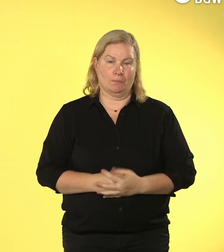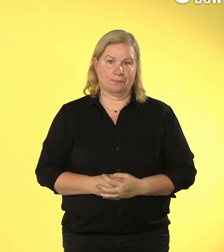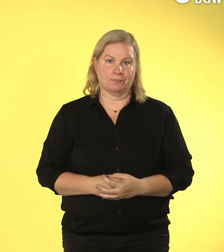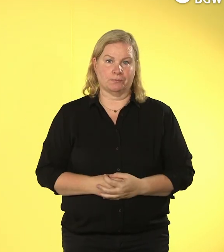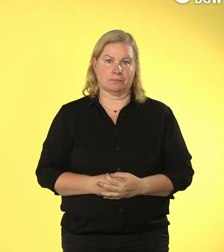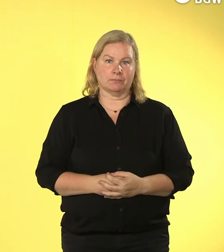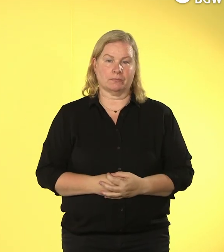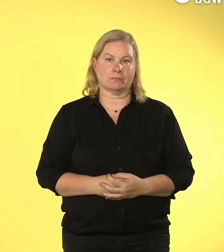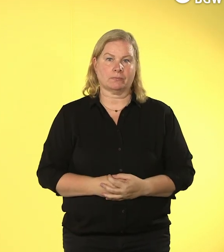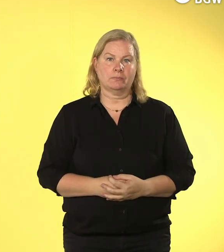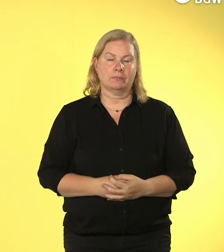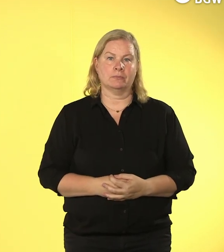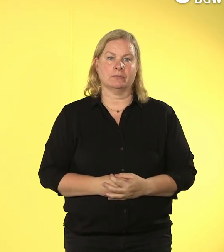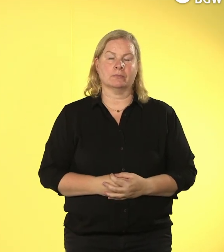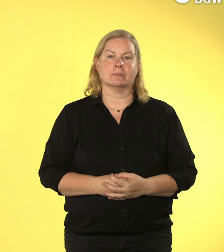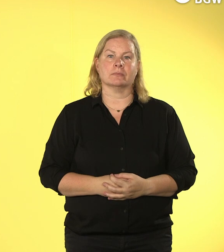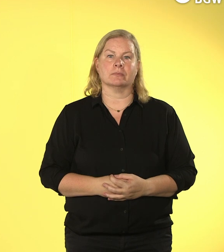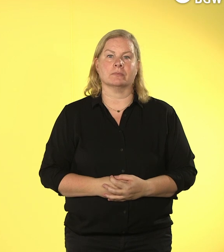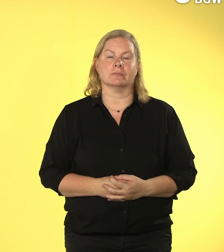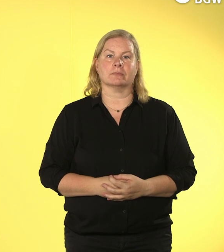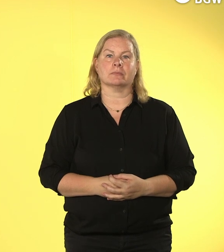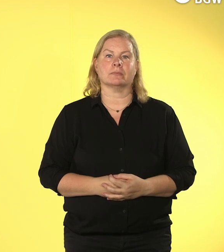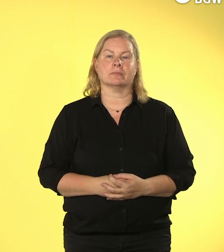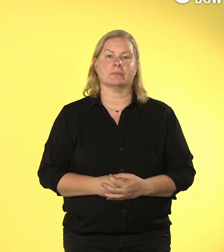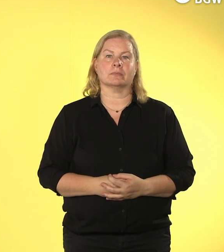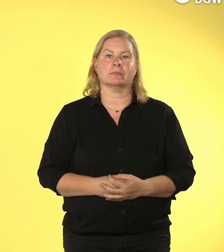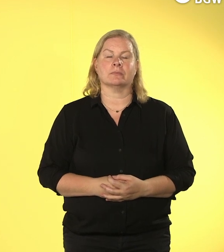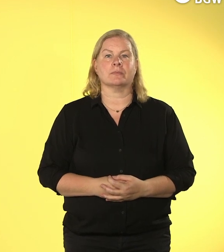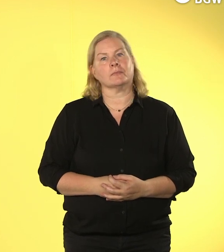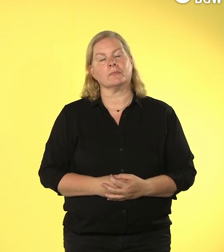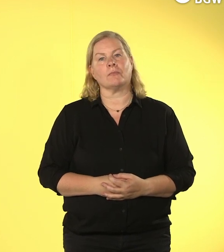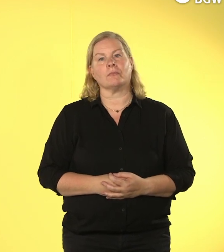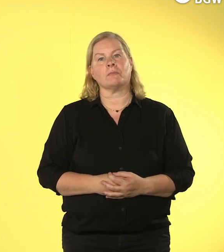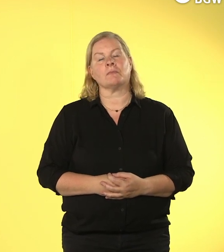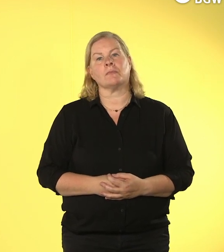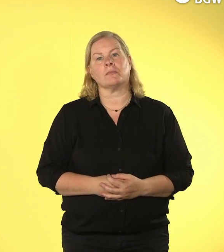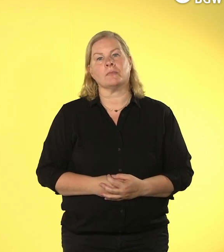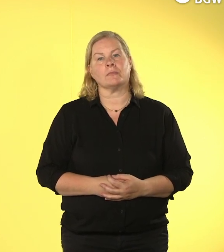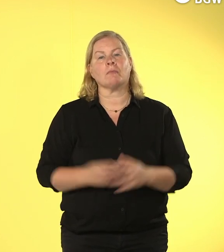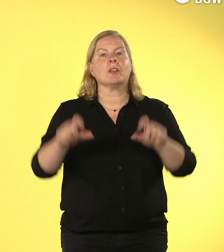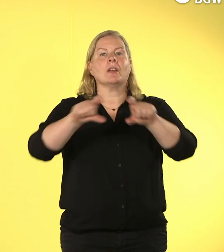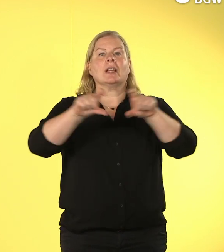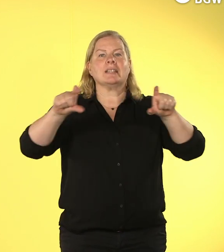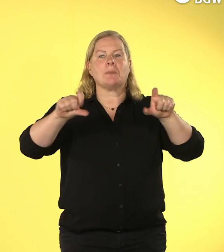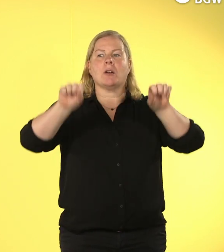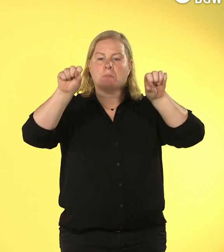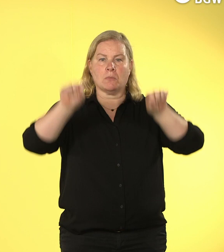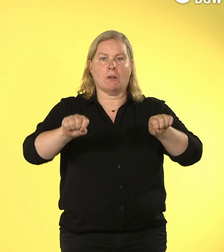Dieses Thema lässt sich sehr gut in zwei Bereiche aufteilen,